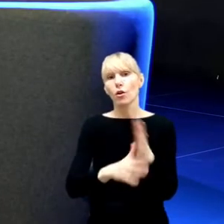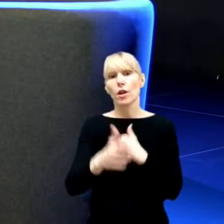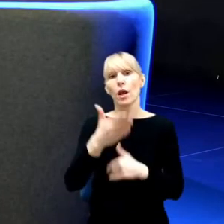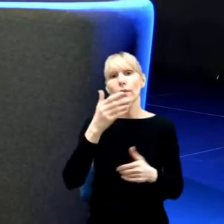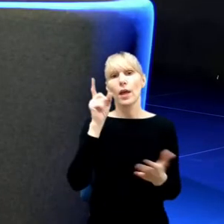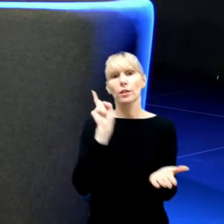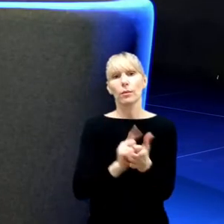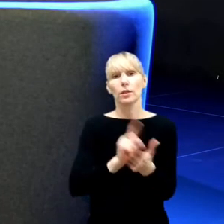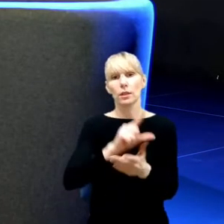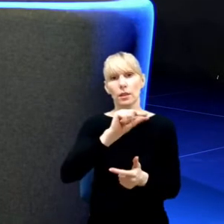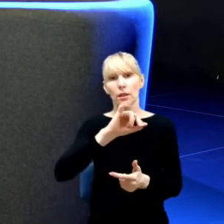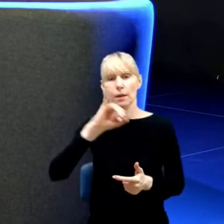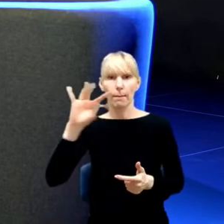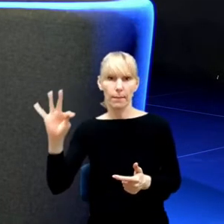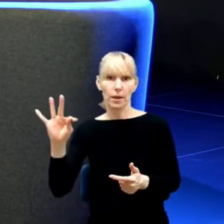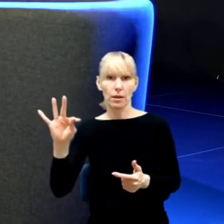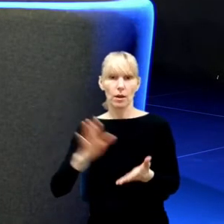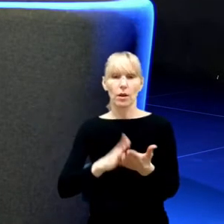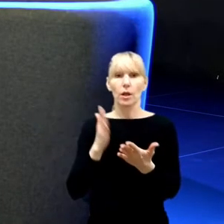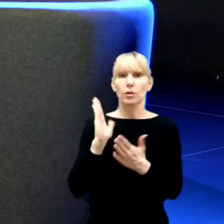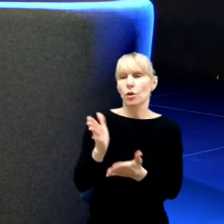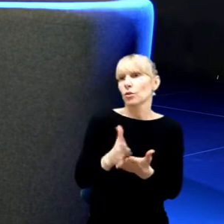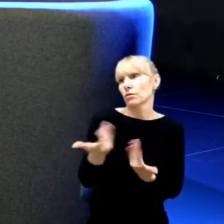czy oni są u mnie, czy u sąsiada, to wszystko jedno.